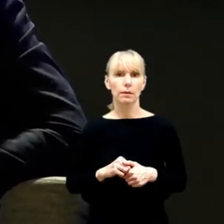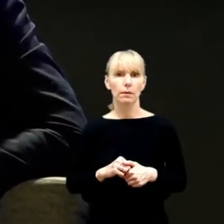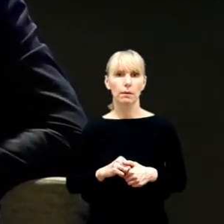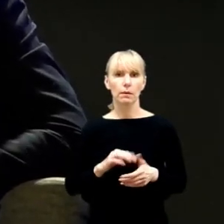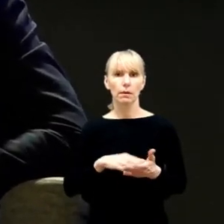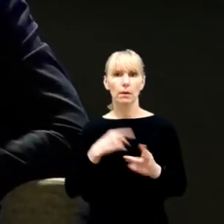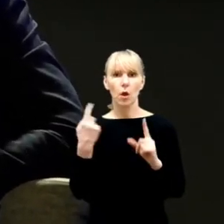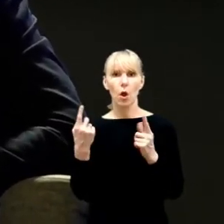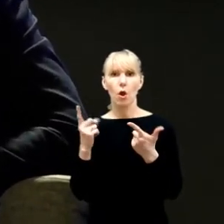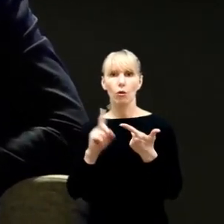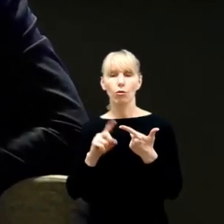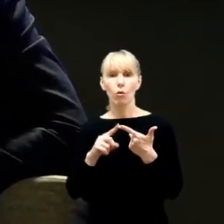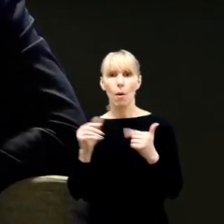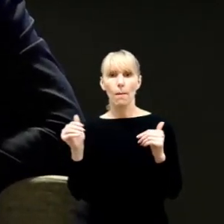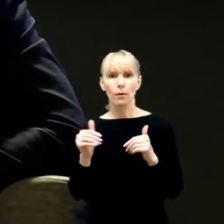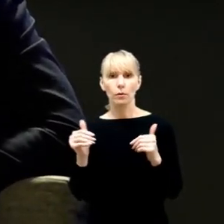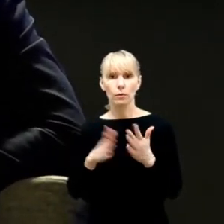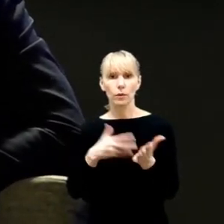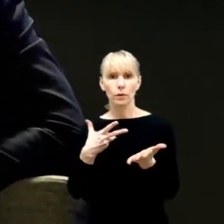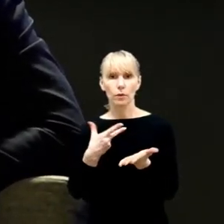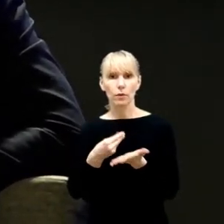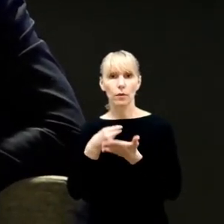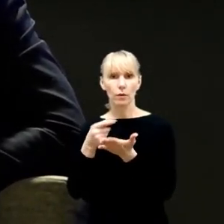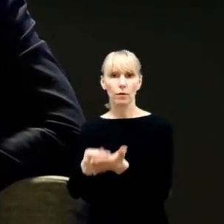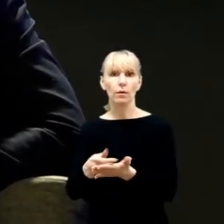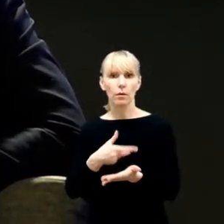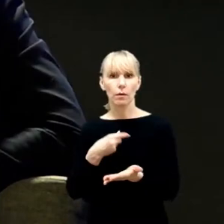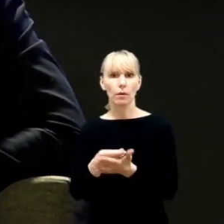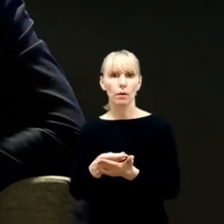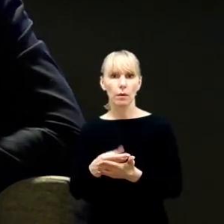i tutaj wspomnę właśnie o Funduszu Termomodernizacji i Remontów,